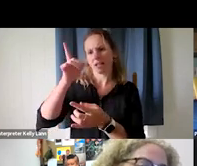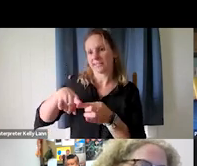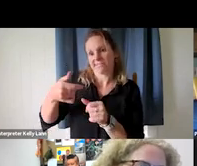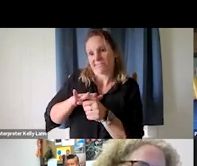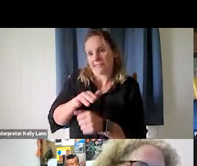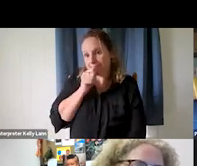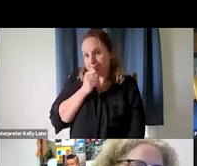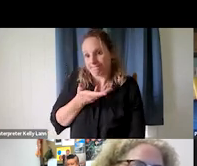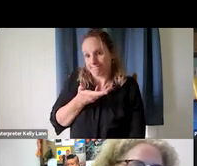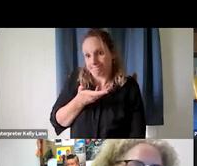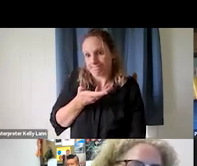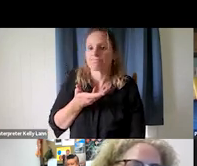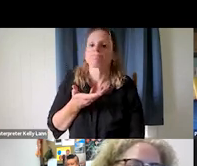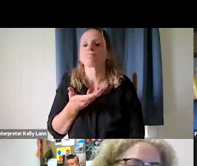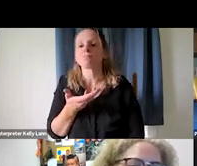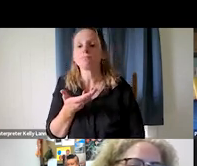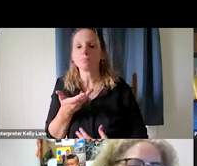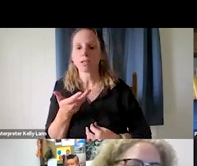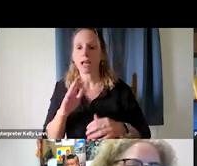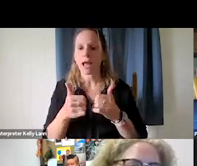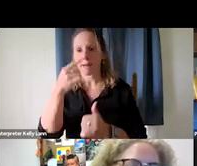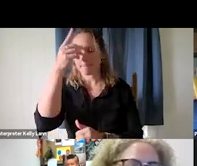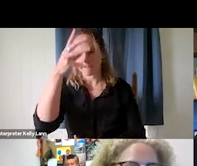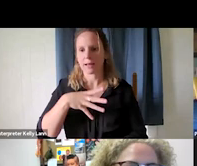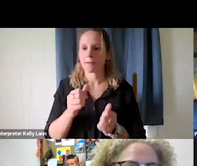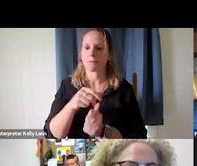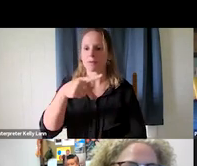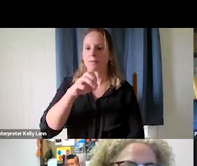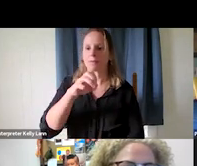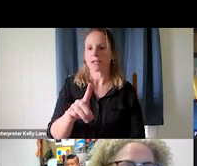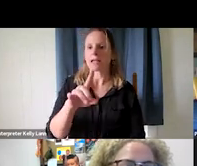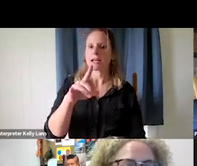investigué sobre cómo los hombres Negros con TEPT y trastornos por consumo de alcohol